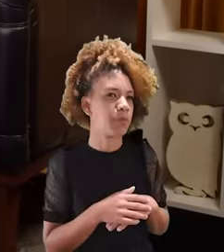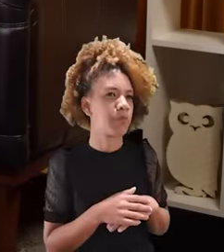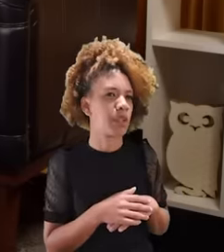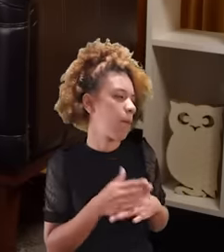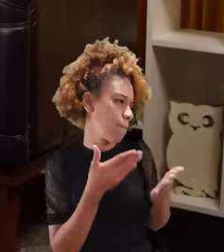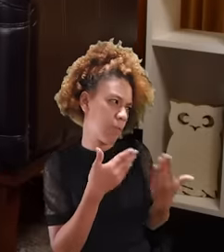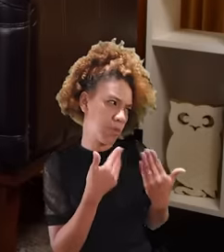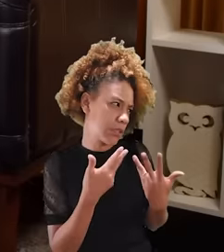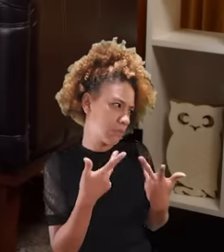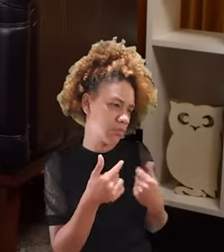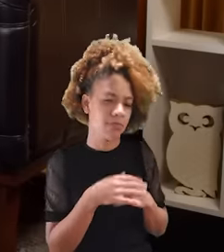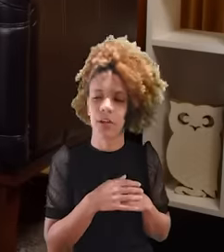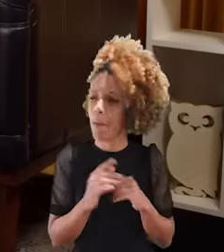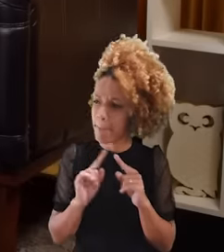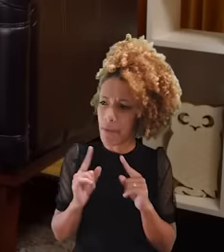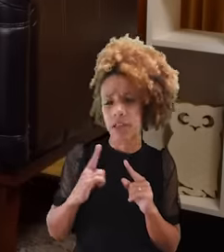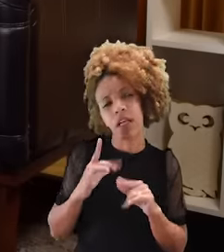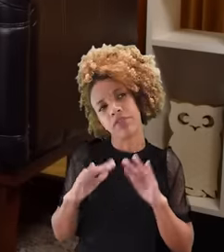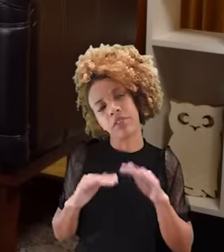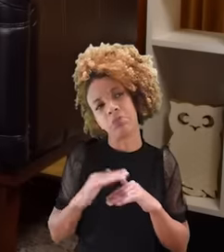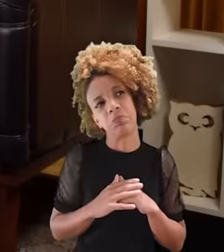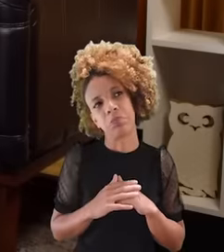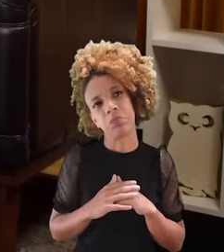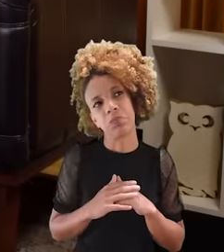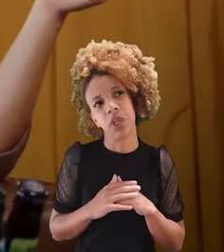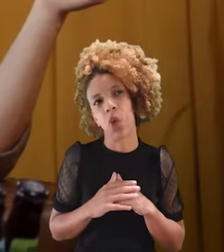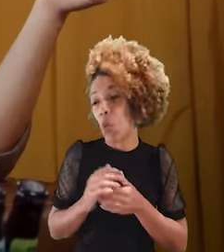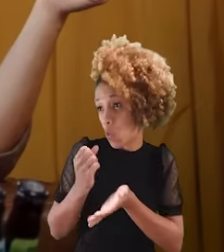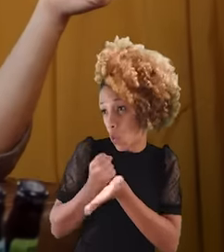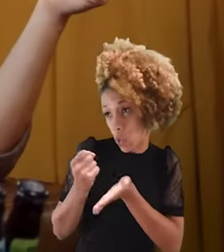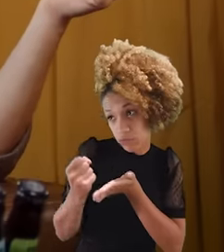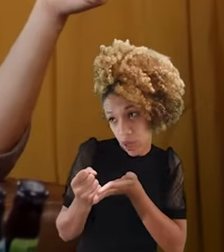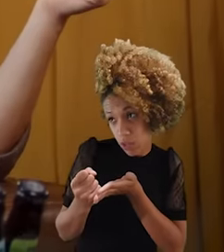papo de verdade inclusive até uma coisa que tem assim em contratos Eu já vi gente fala assim pô